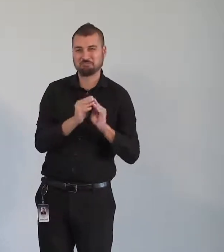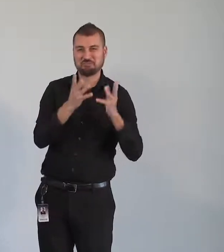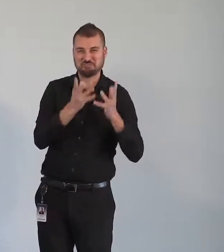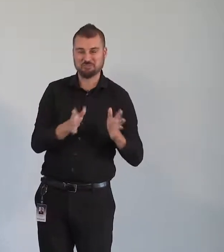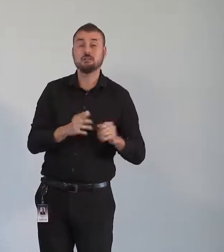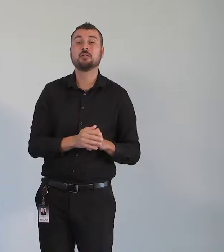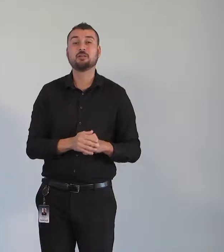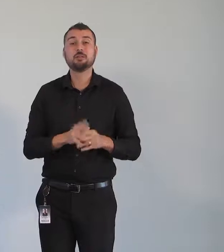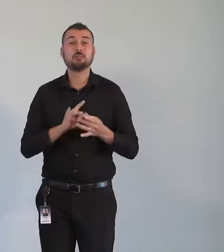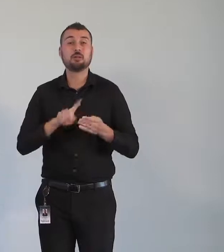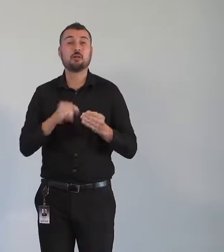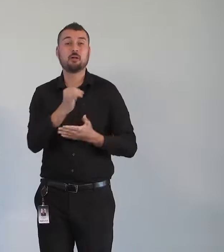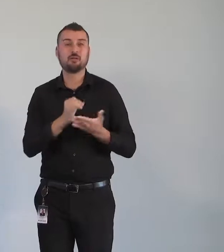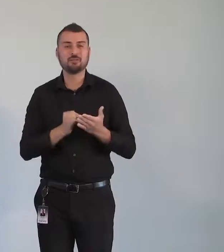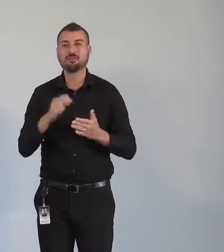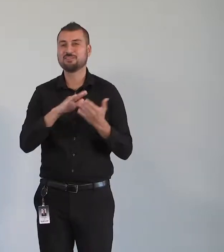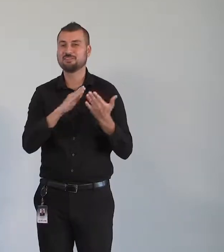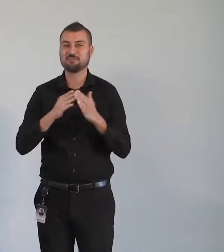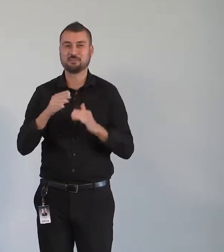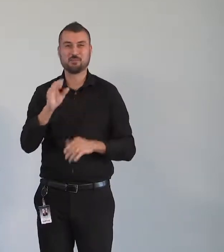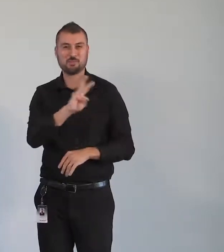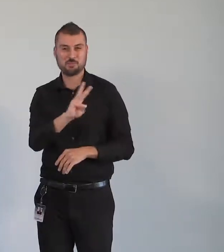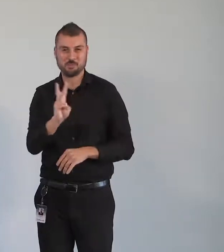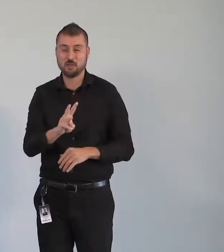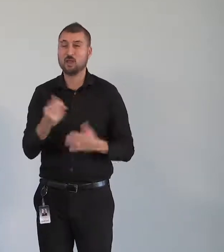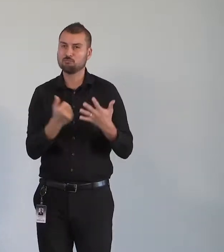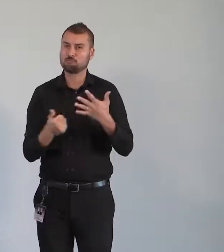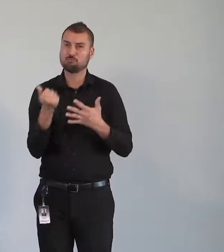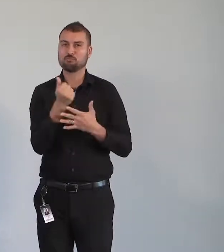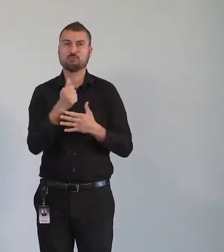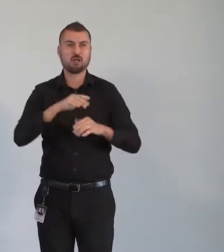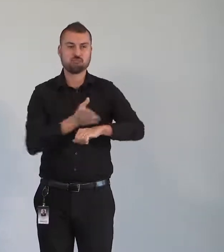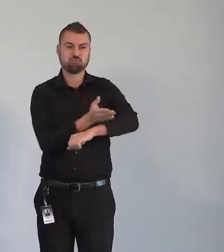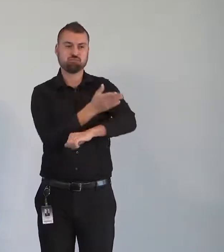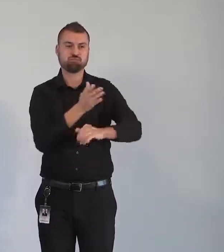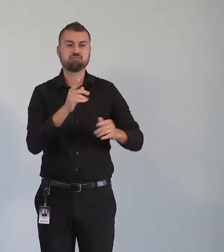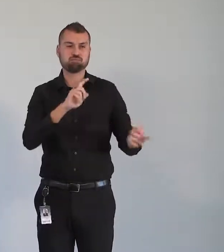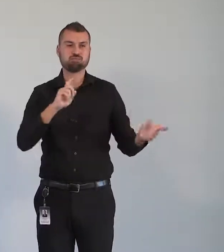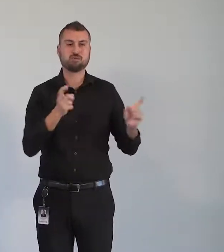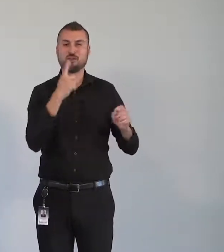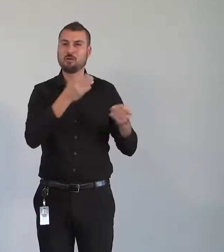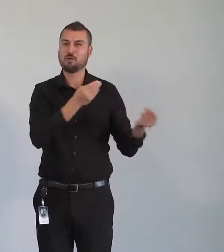de arte la ciudad de Wichita ha priorizado la revitalización de las